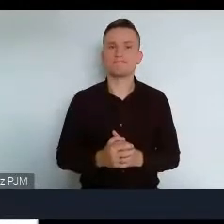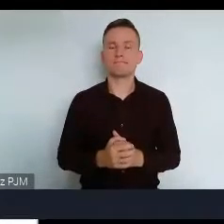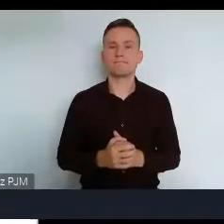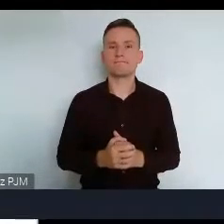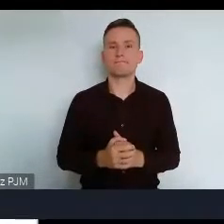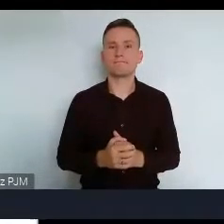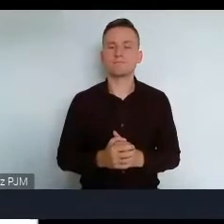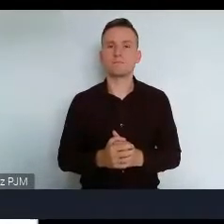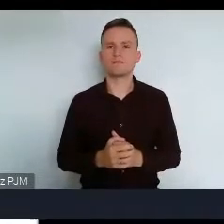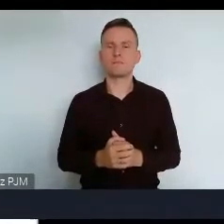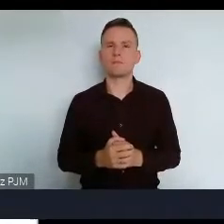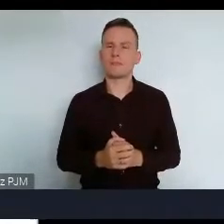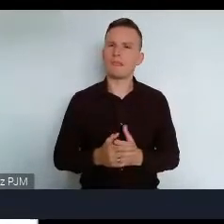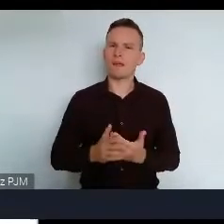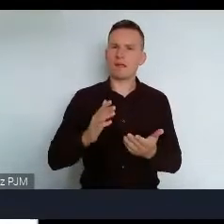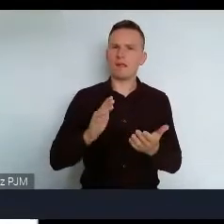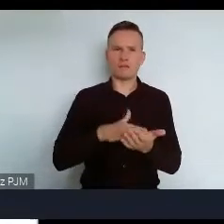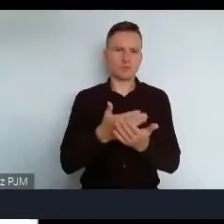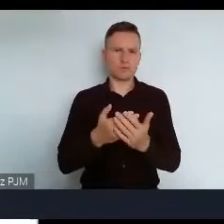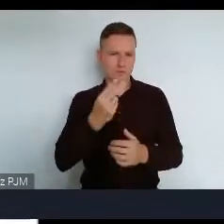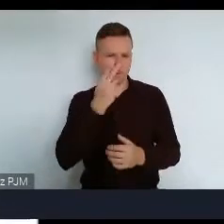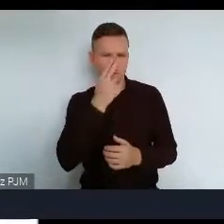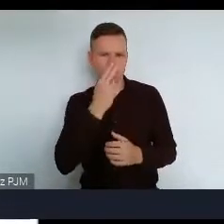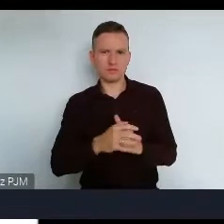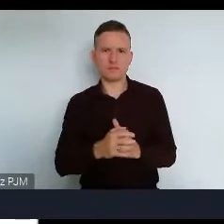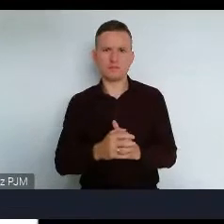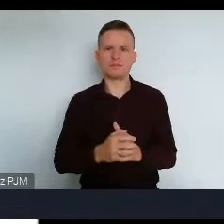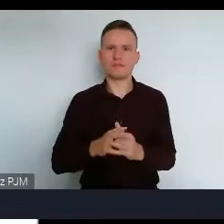Jeśli spojrzymy na Reggio Emilia we Włoszech,